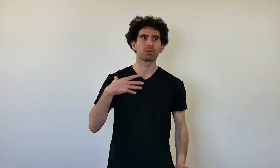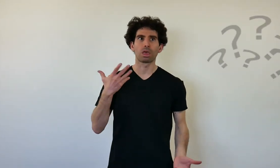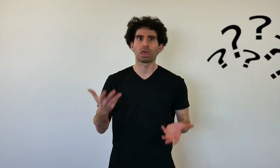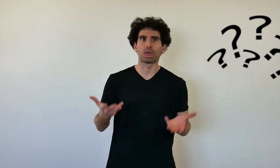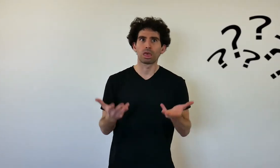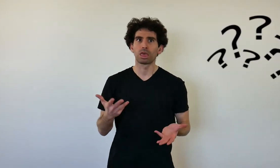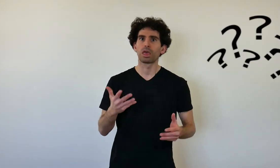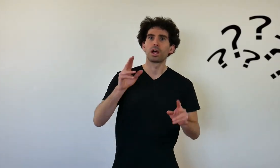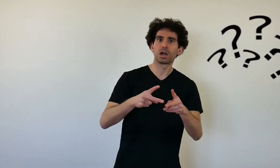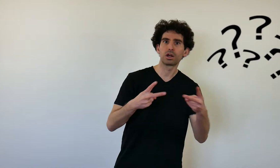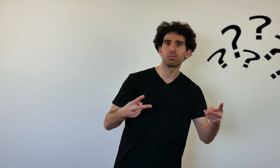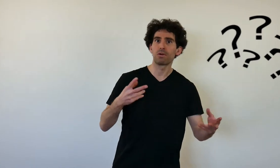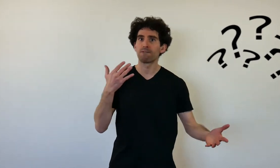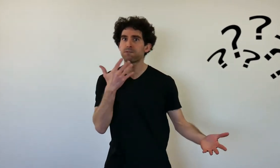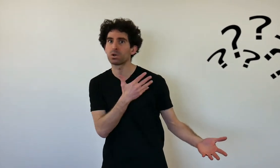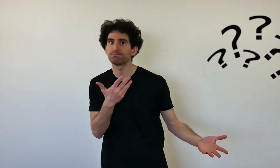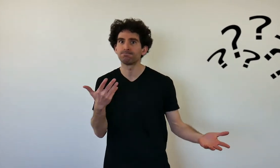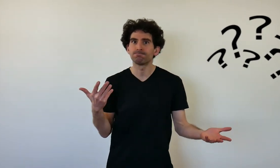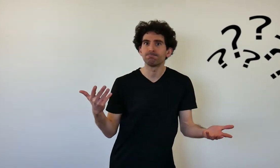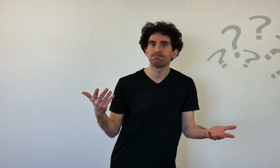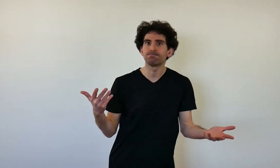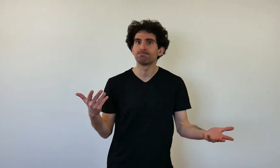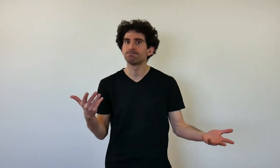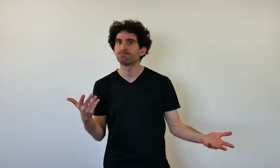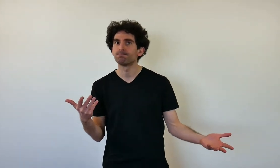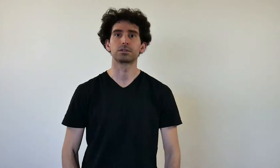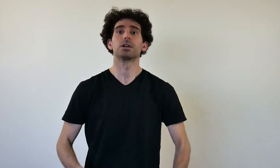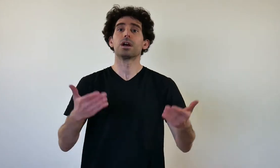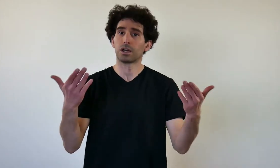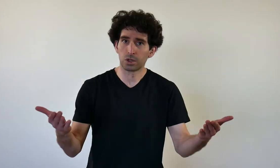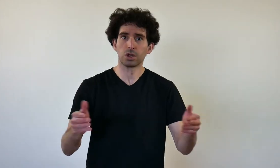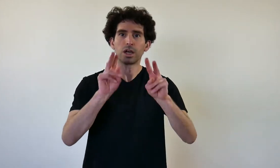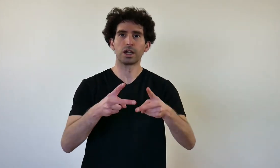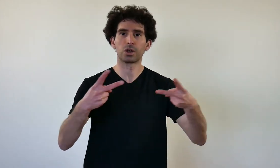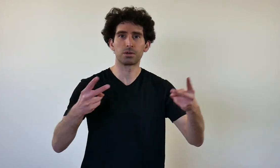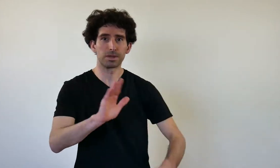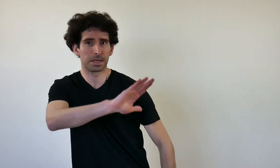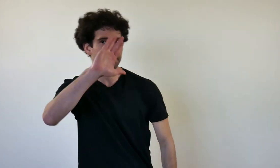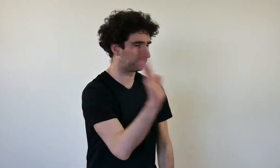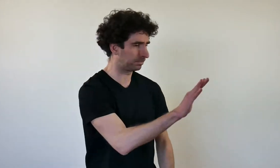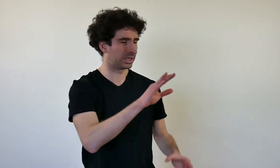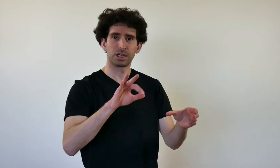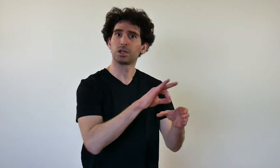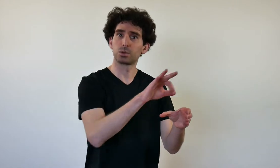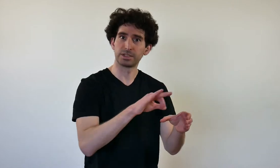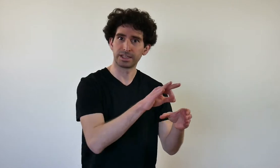Donc, légume ou fruit ? Alors les légumes sont propres à la cuisine.